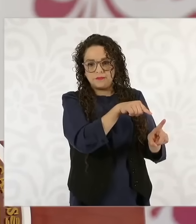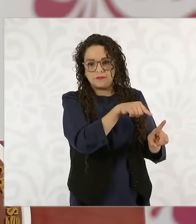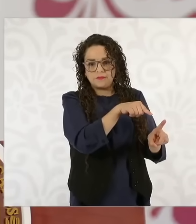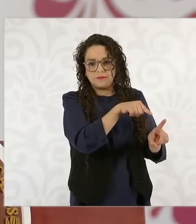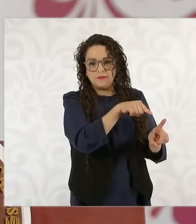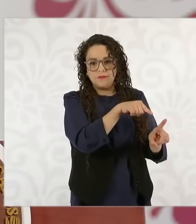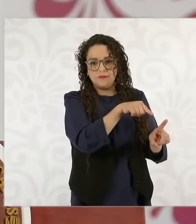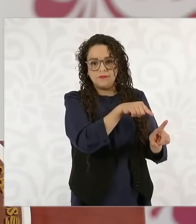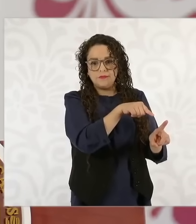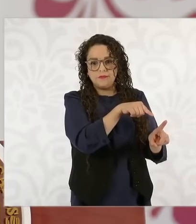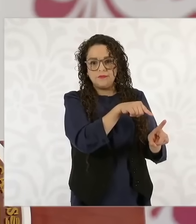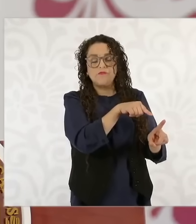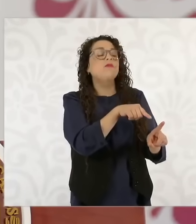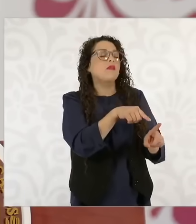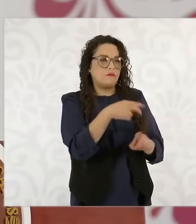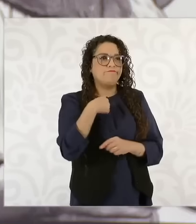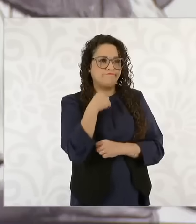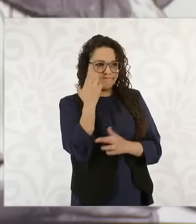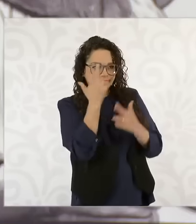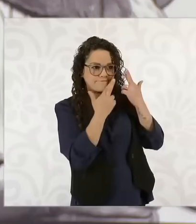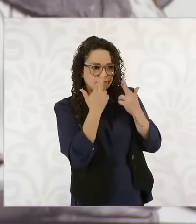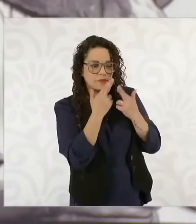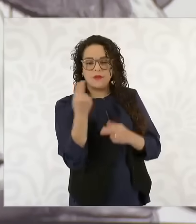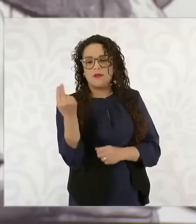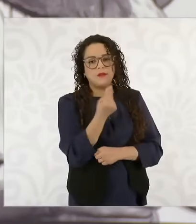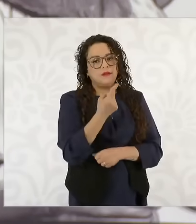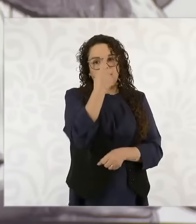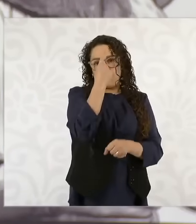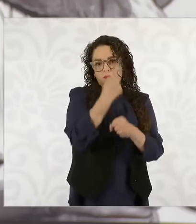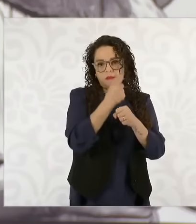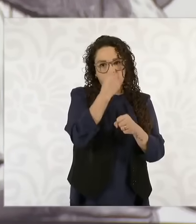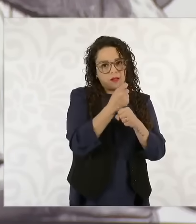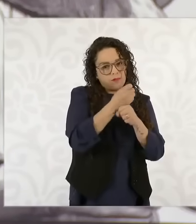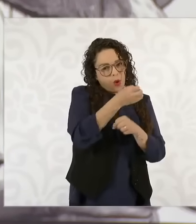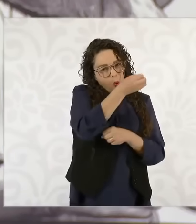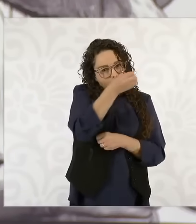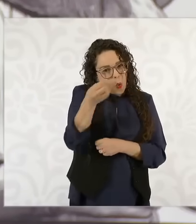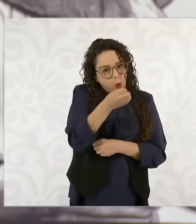Entonces estamos poniendo en orden y sí hay ahora que fuimos a Guatemala, uno de los temas además